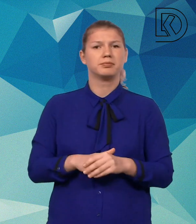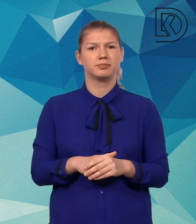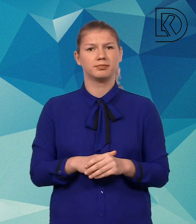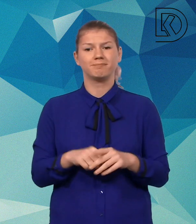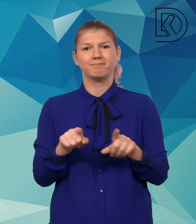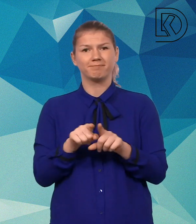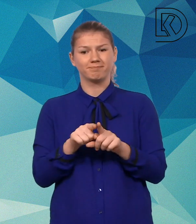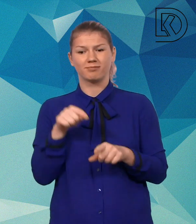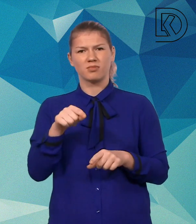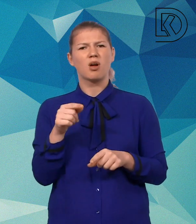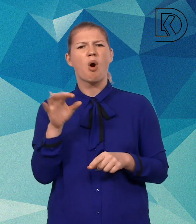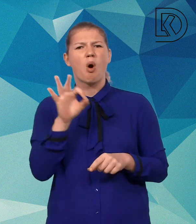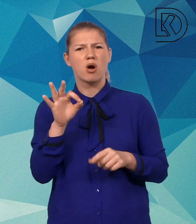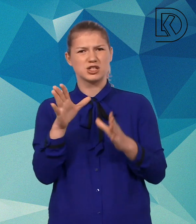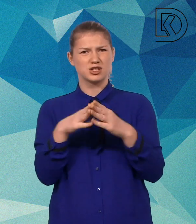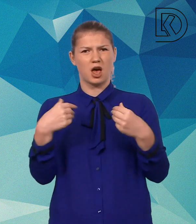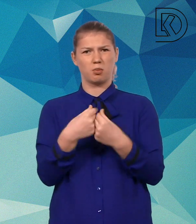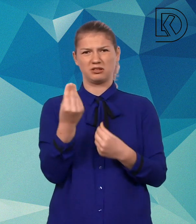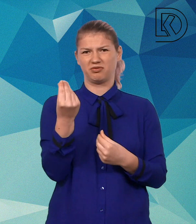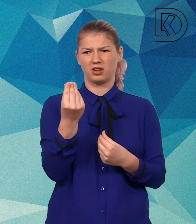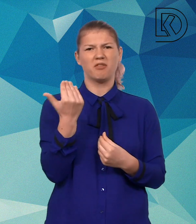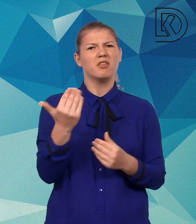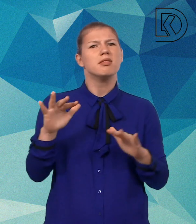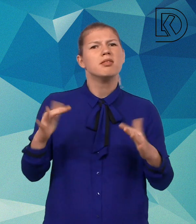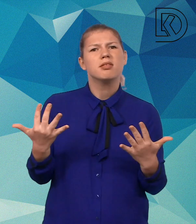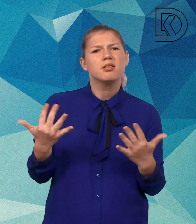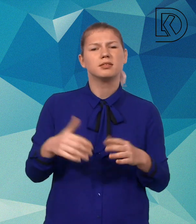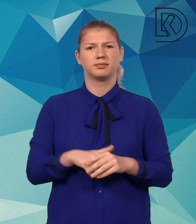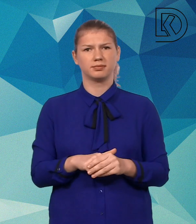Taip pat bus pasakojama apie šeimos finansus - kas tai yra?